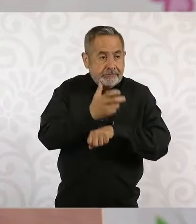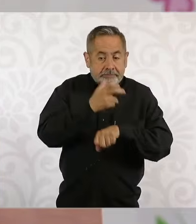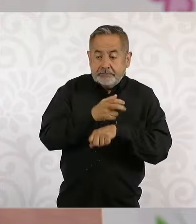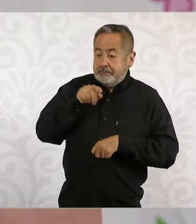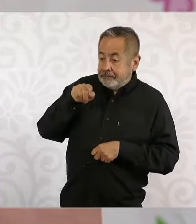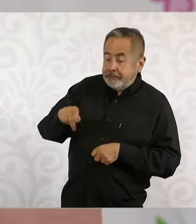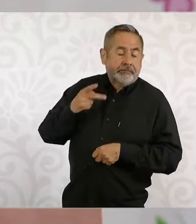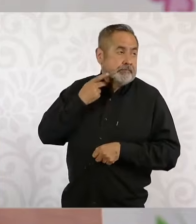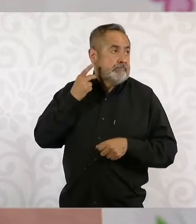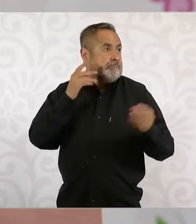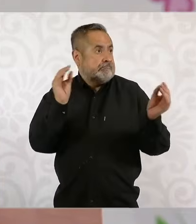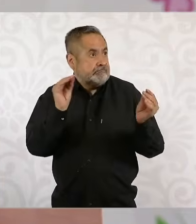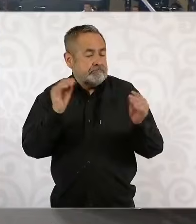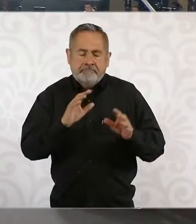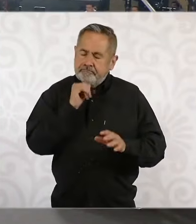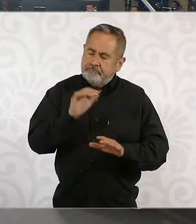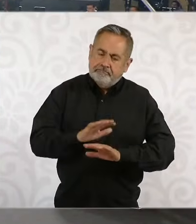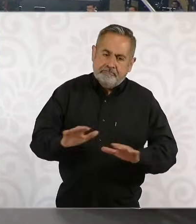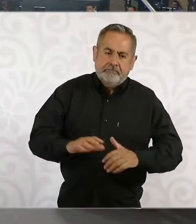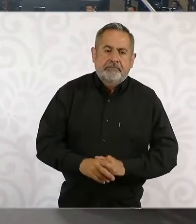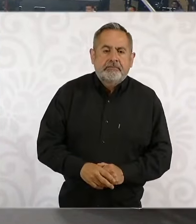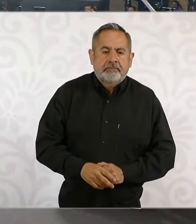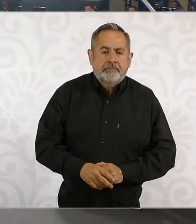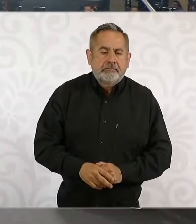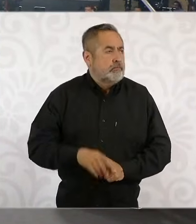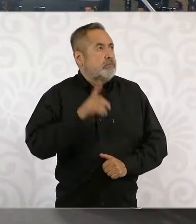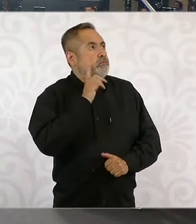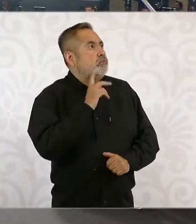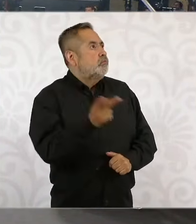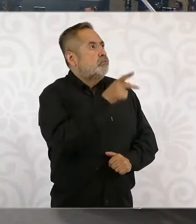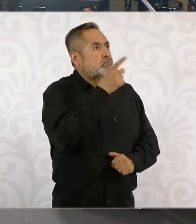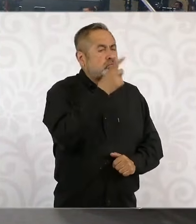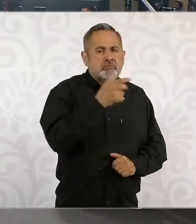ni mucho menos. Justo esta cadena hablaba de una revisión a los consulados. Eh, su gobierno